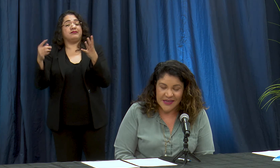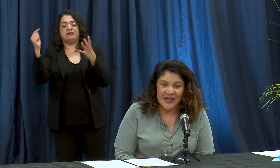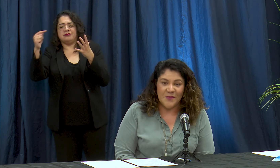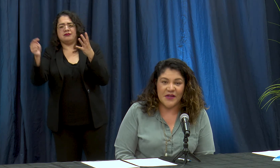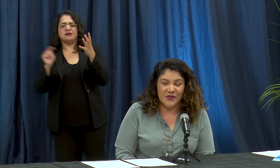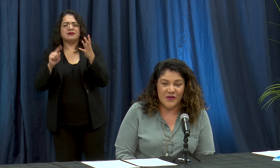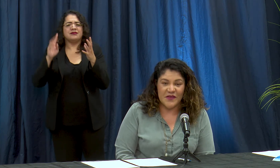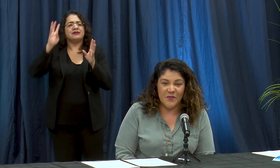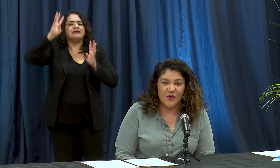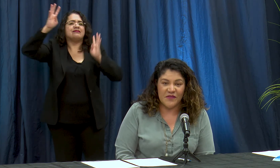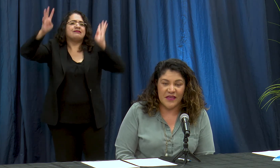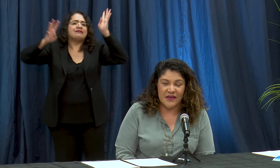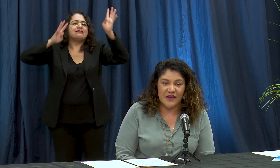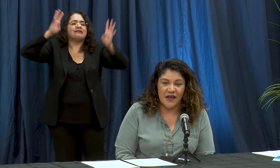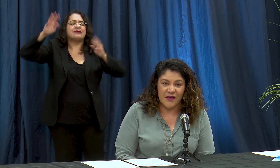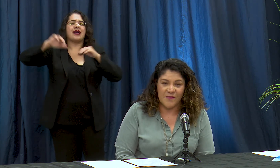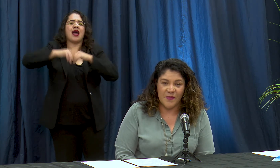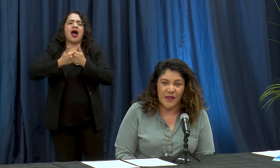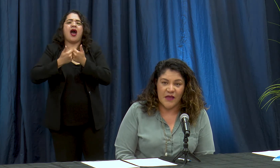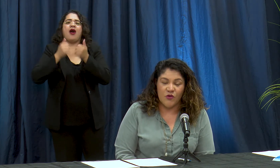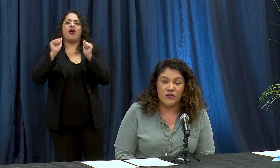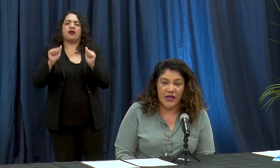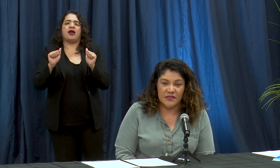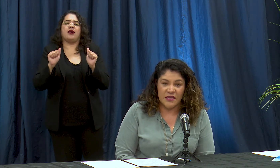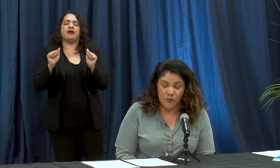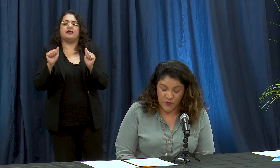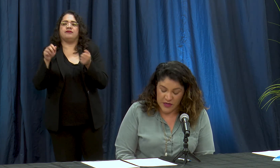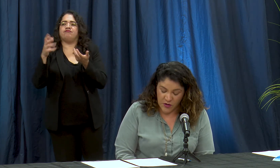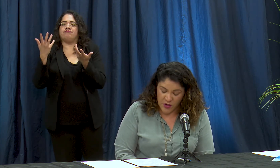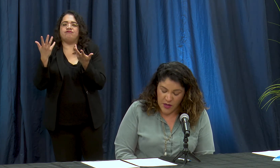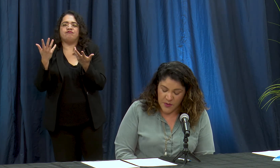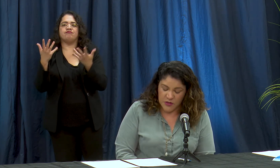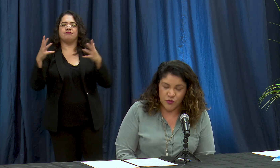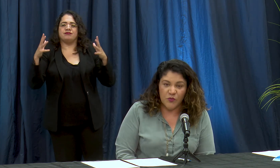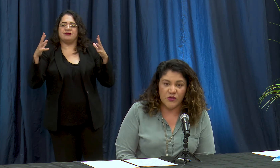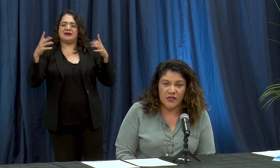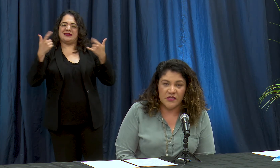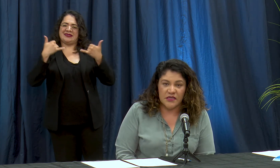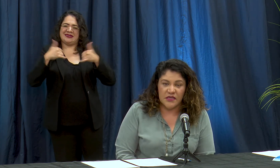para toda via pour dare cont are say in public o pero es muy importante say give